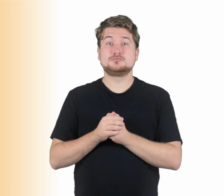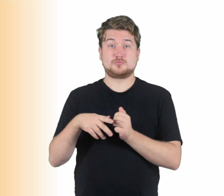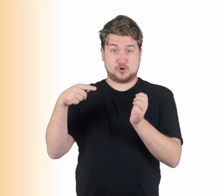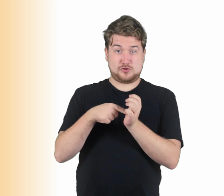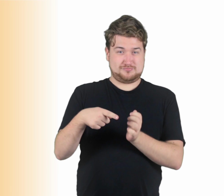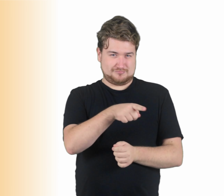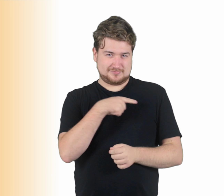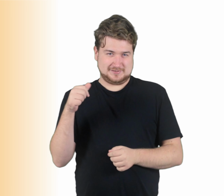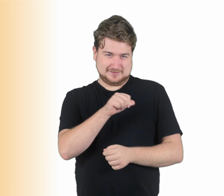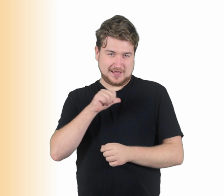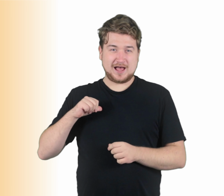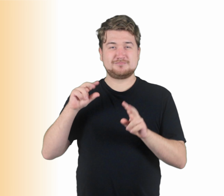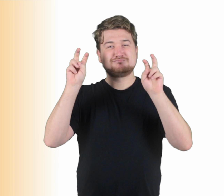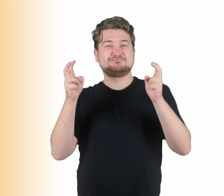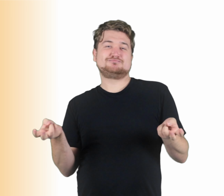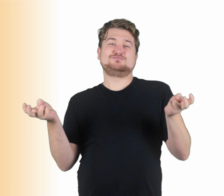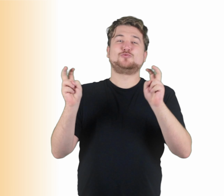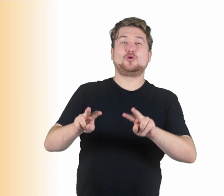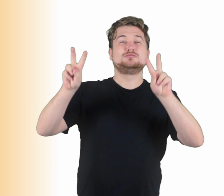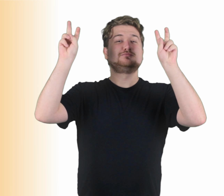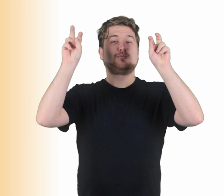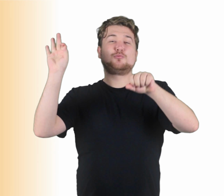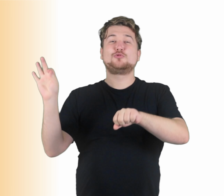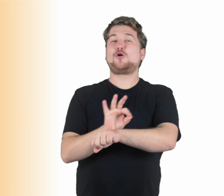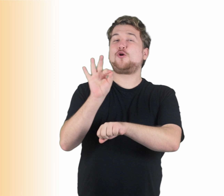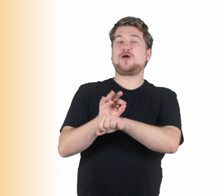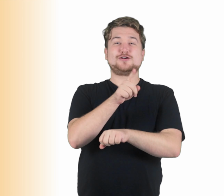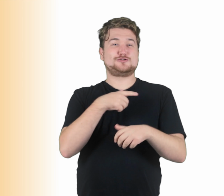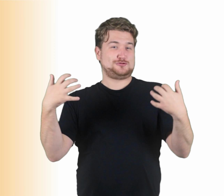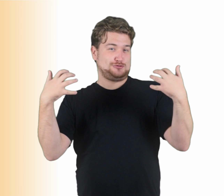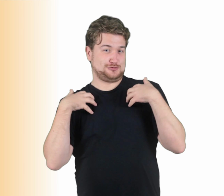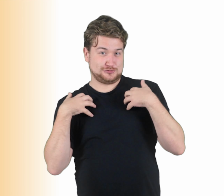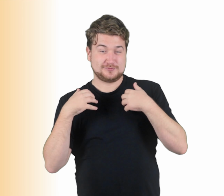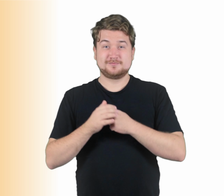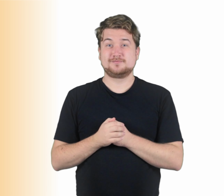To my sami jesteśmy twórcami “projektu naszego życia”.